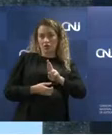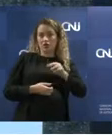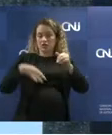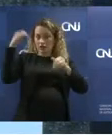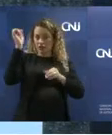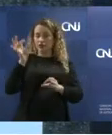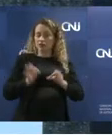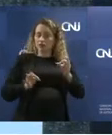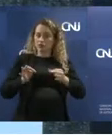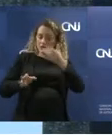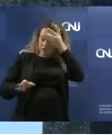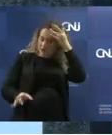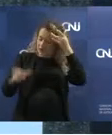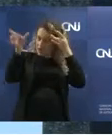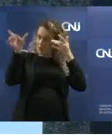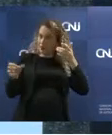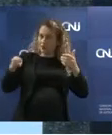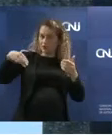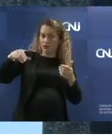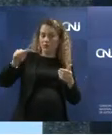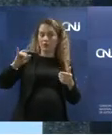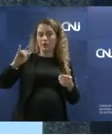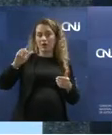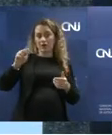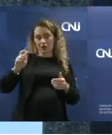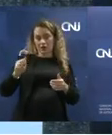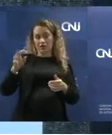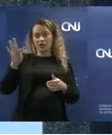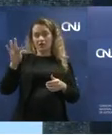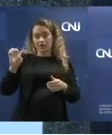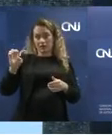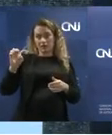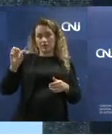Maria Thereza de Assis Moura, pela atuação sempre responsável